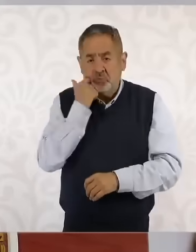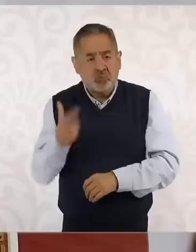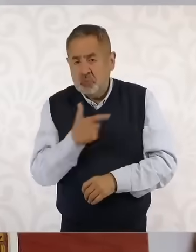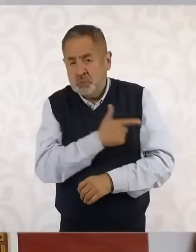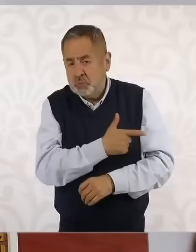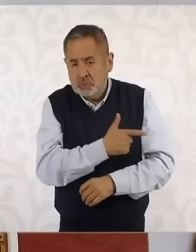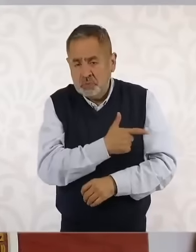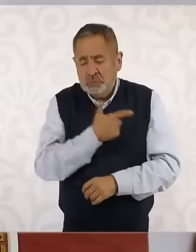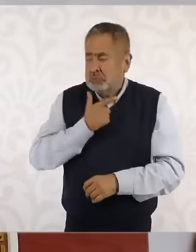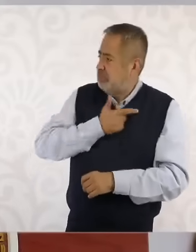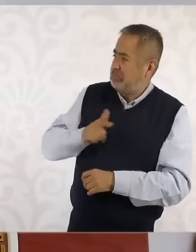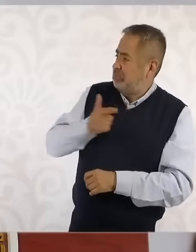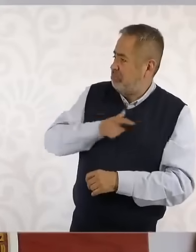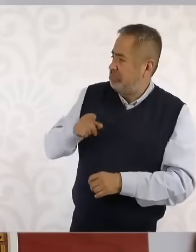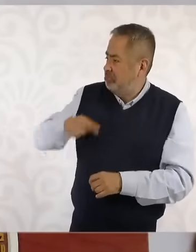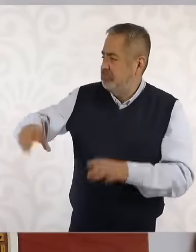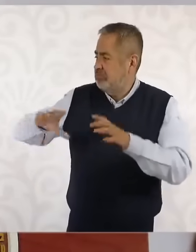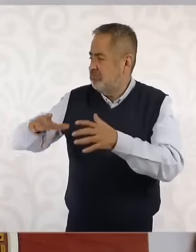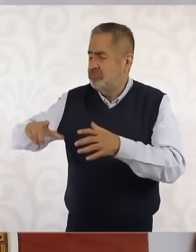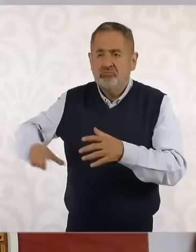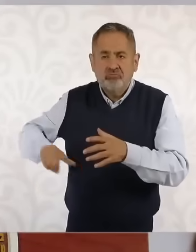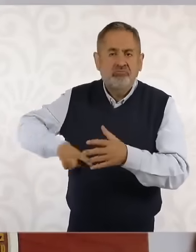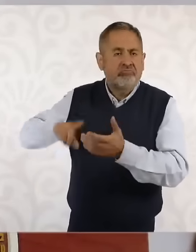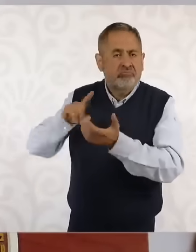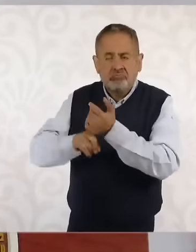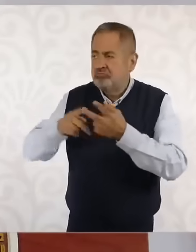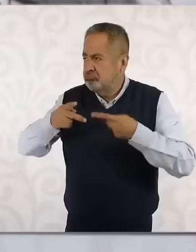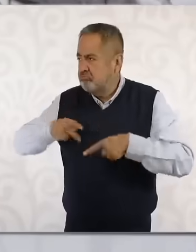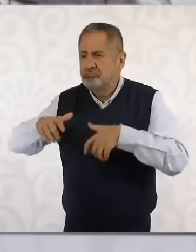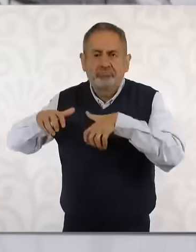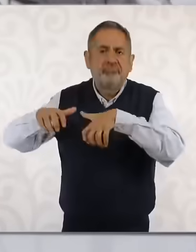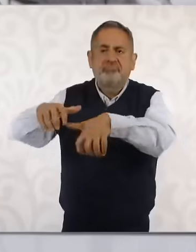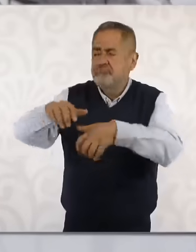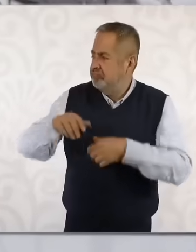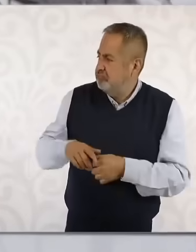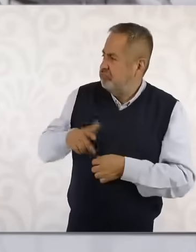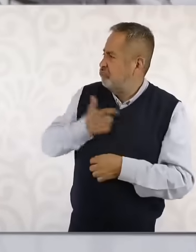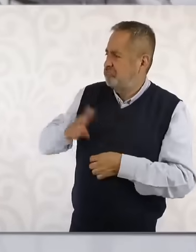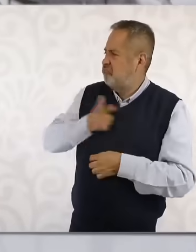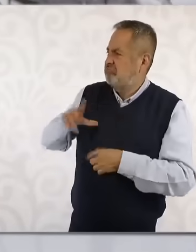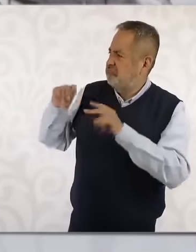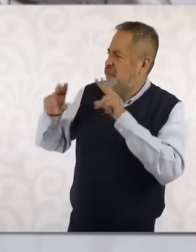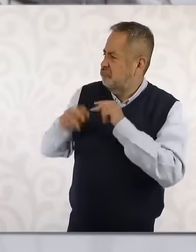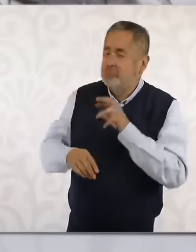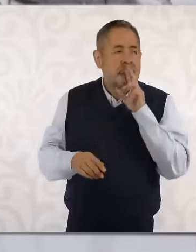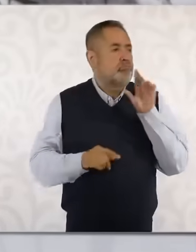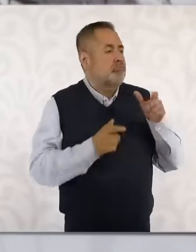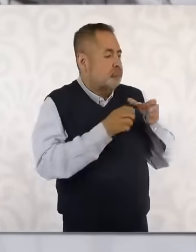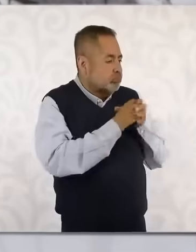quienes no les gustan los gobiernos del pueblo, prefieren gobiernos de las élites